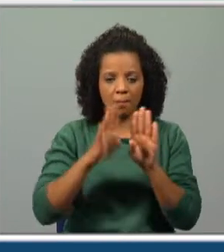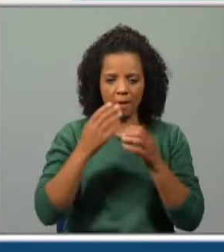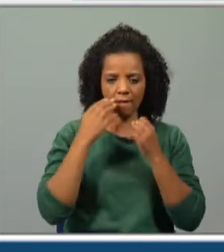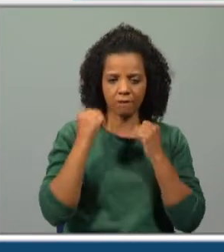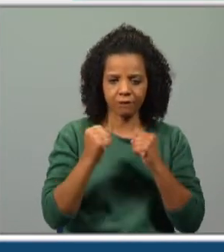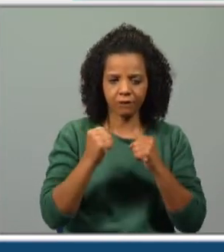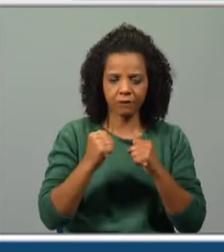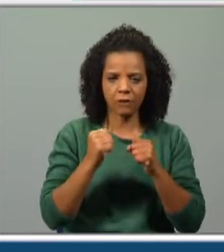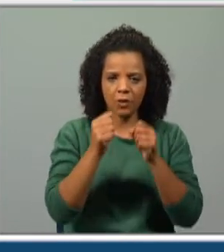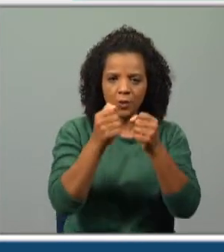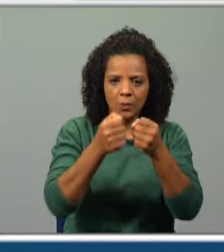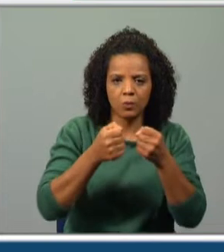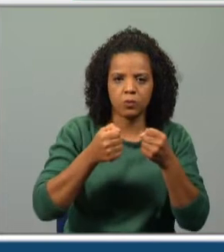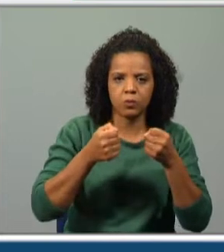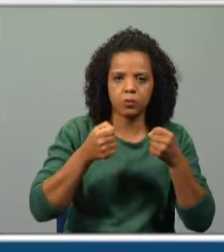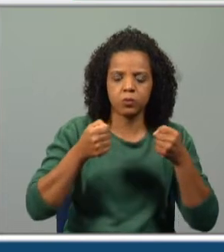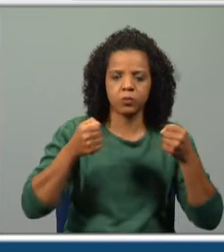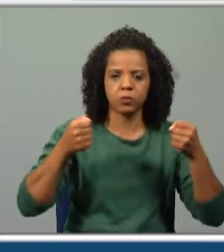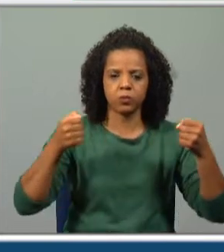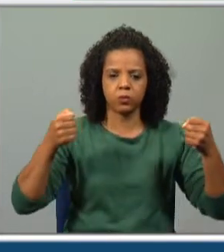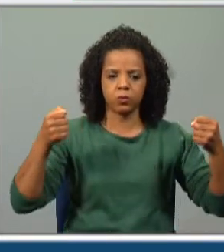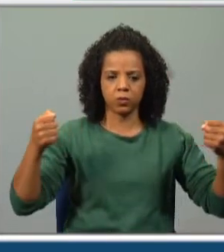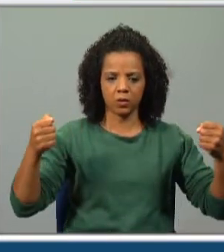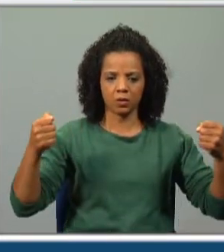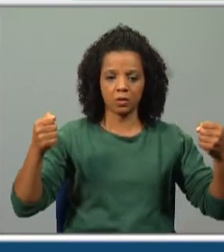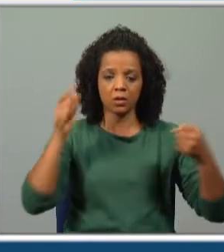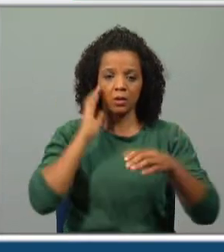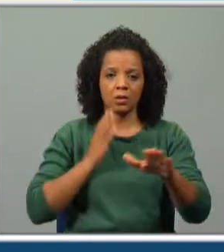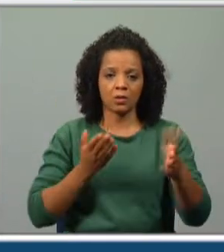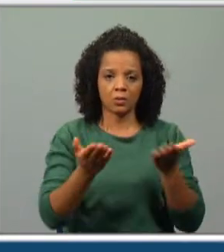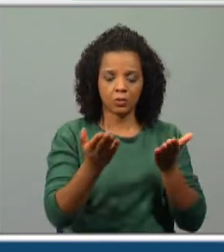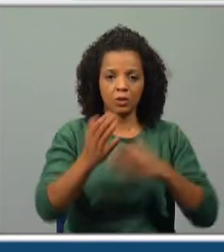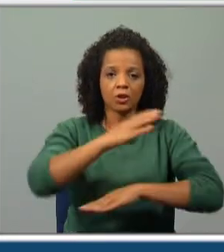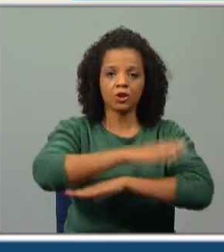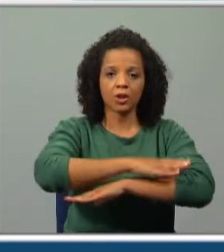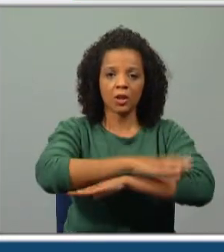rolaram lentamente e quando um servo destrancou a janelas a 慢慢滾動當一個僕人打開窗戶